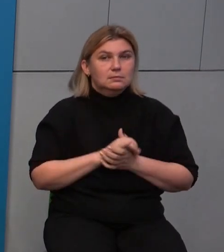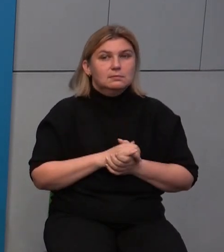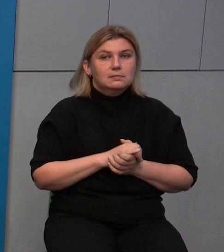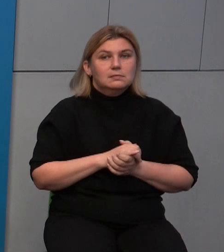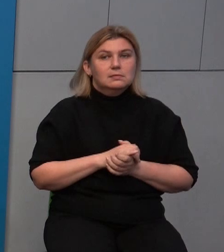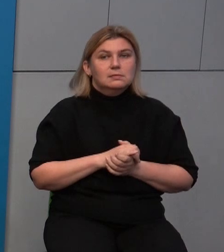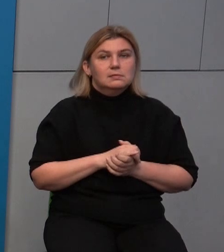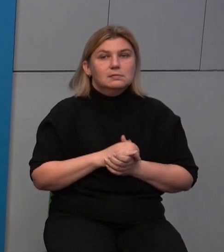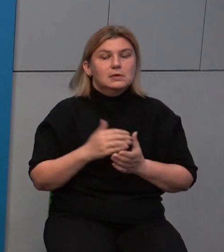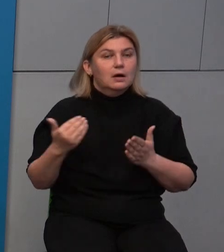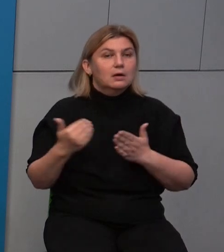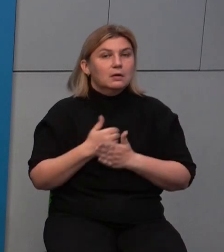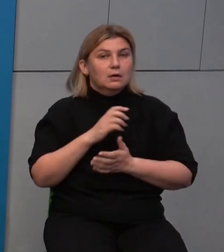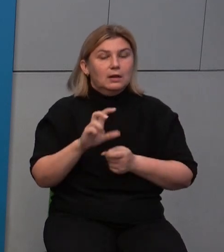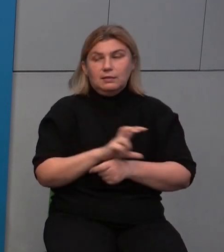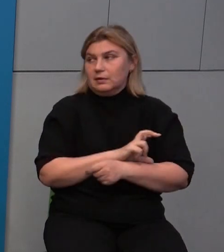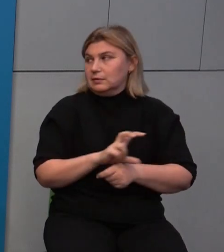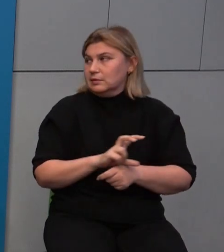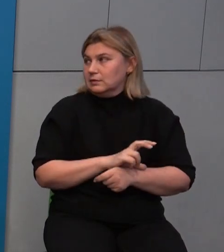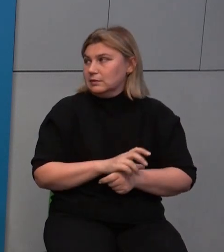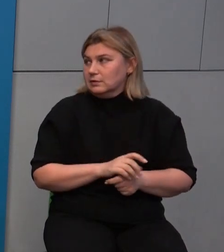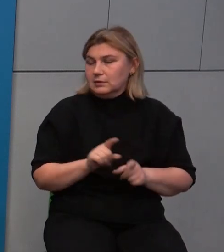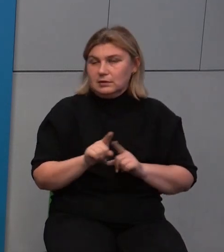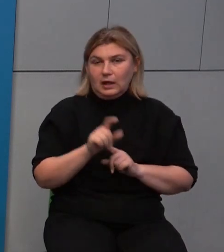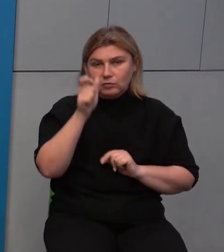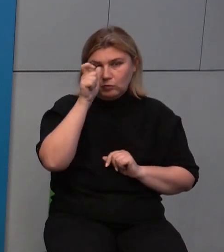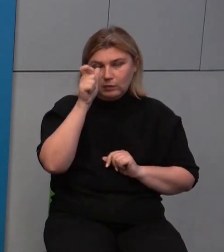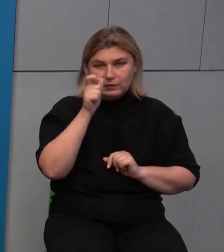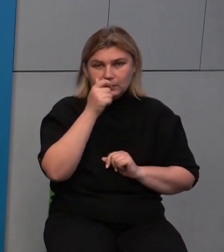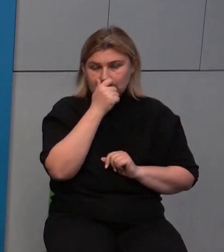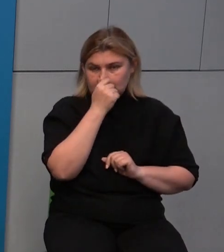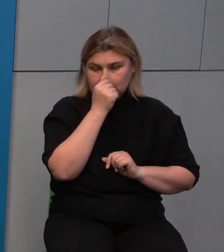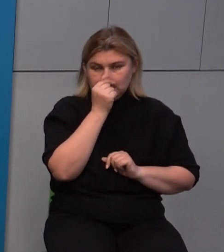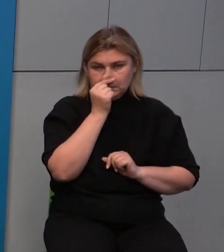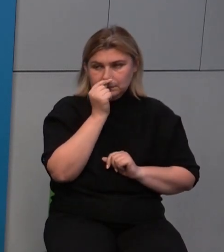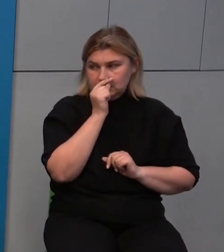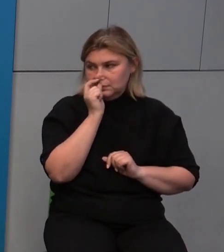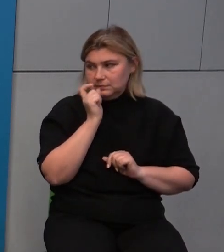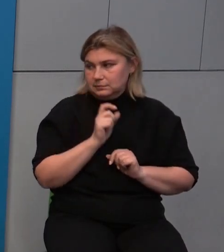z nowymi technologiami dla człowieka, czyli takim dla mnie ważnym